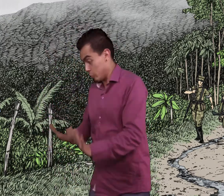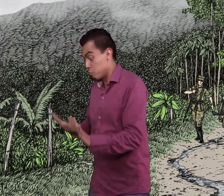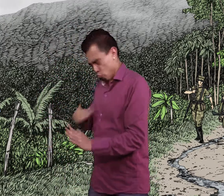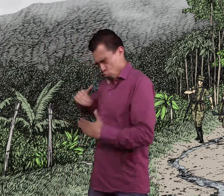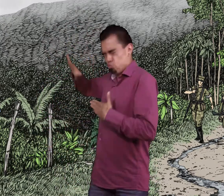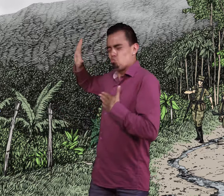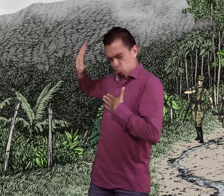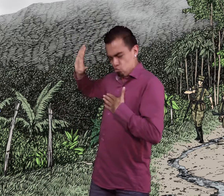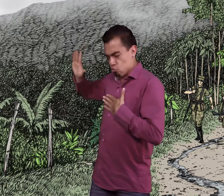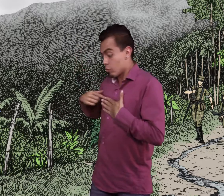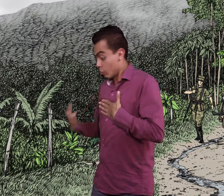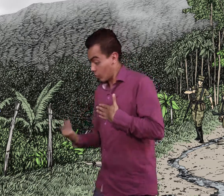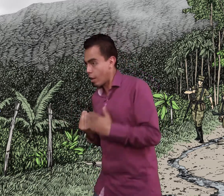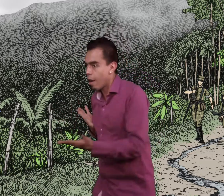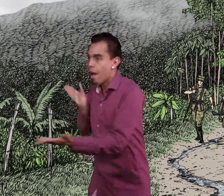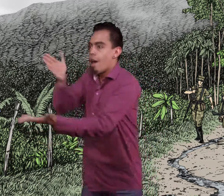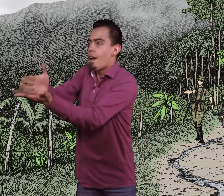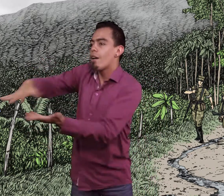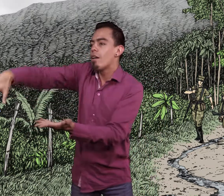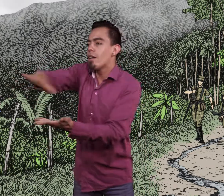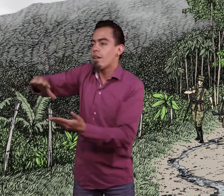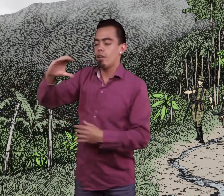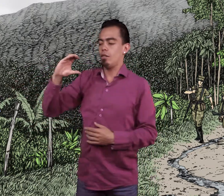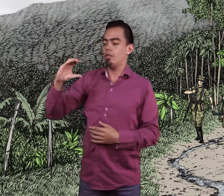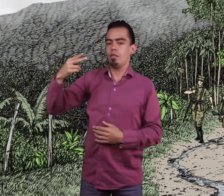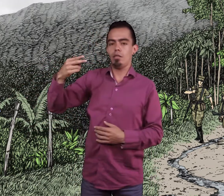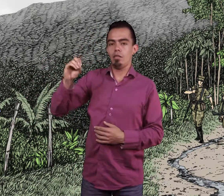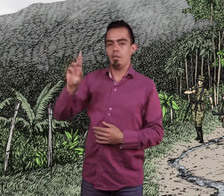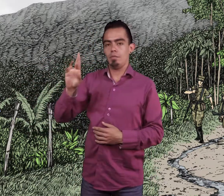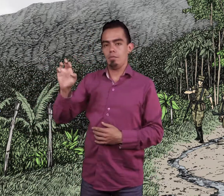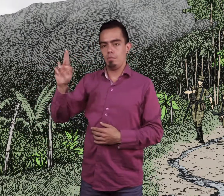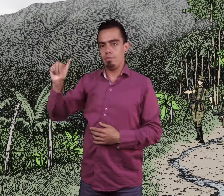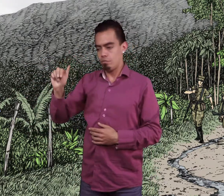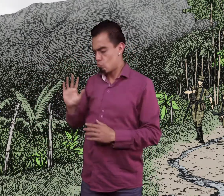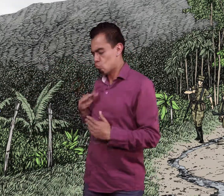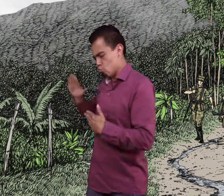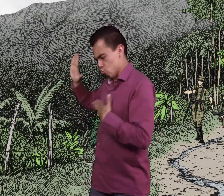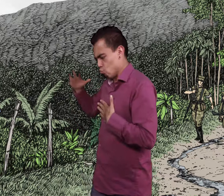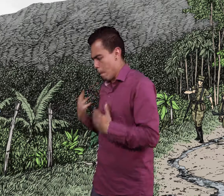como lo había propuesto Don Luis.